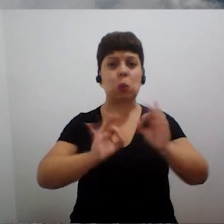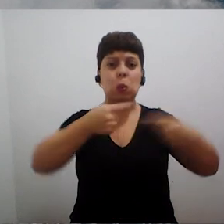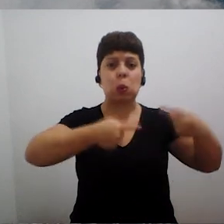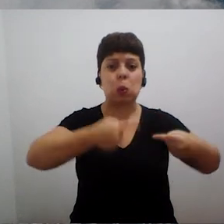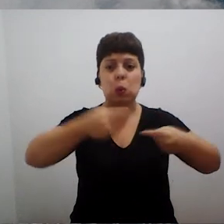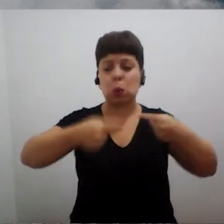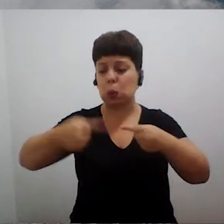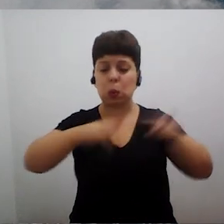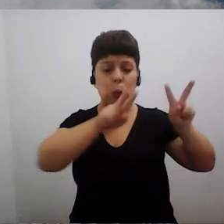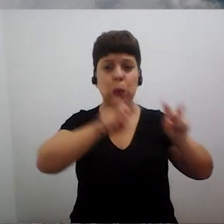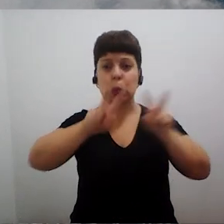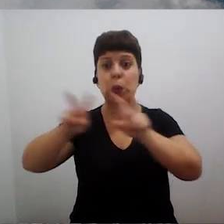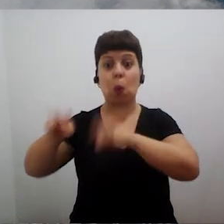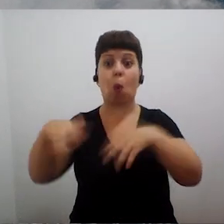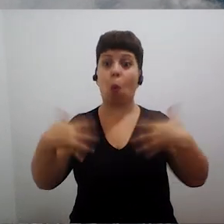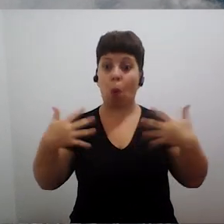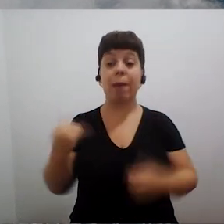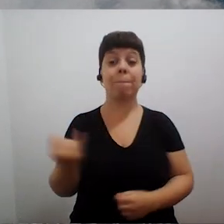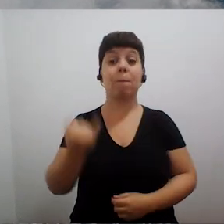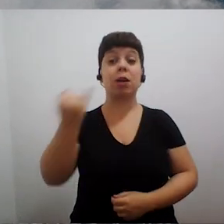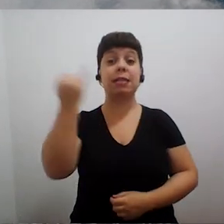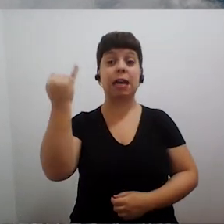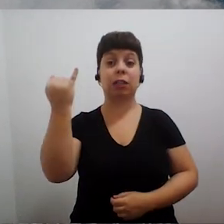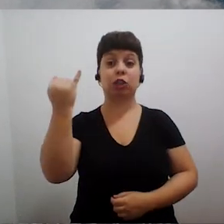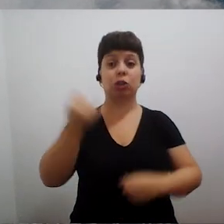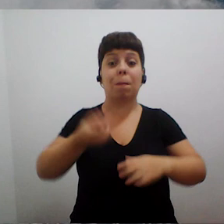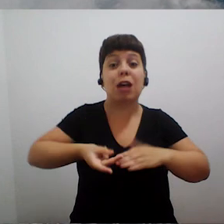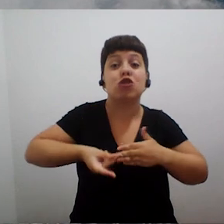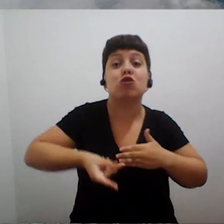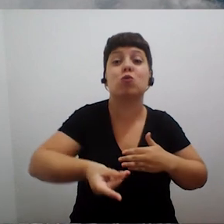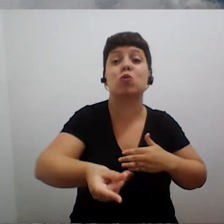sobre temas atuais e importantes para a sustentabilidade do Oceano.